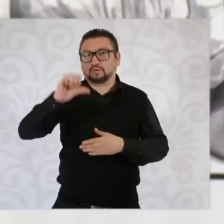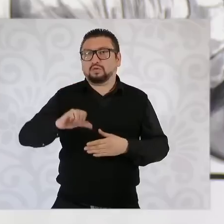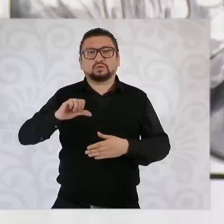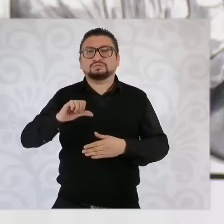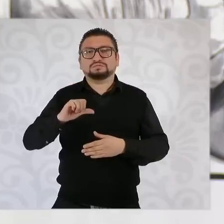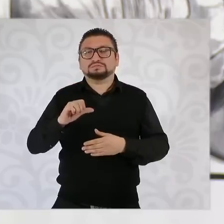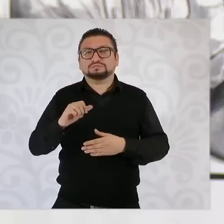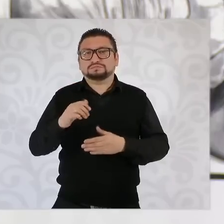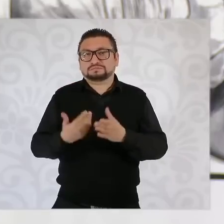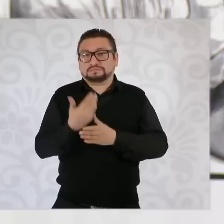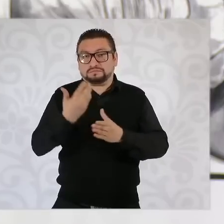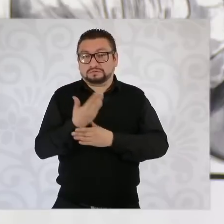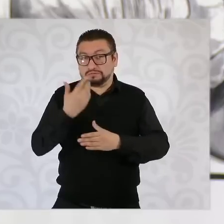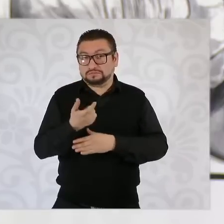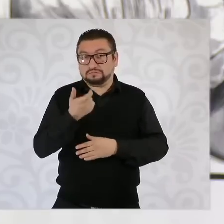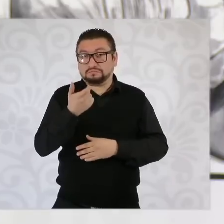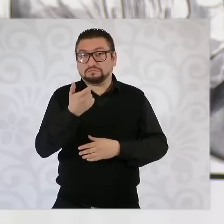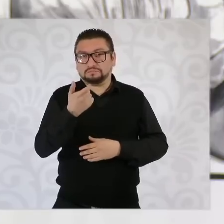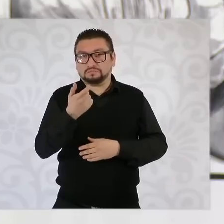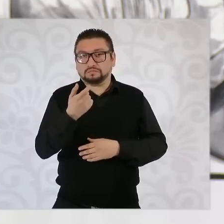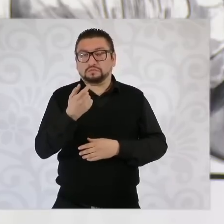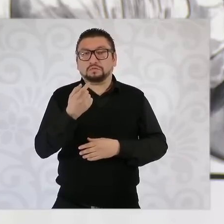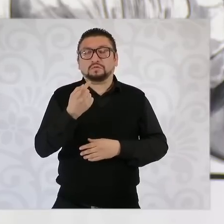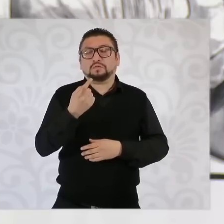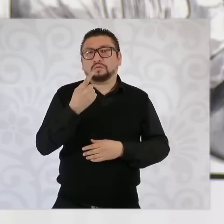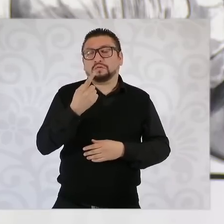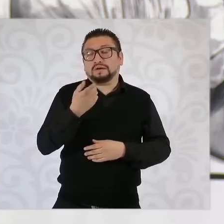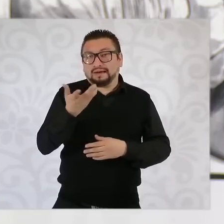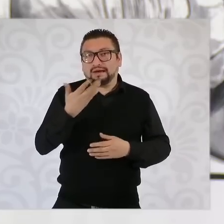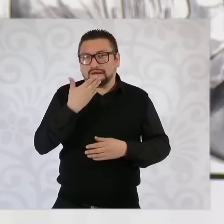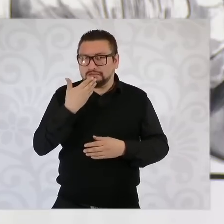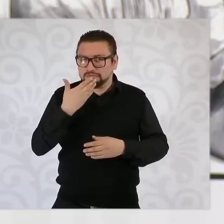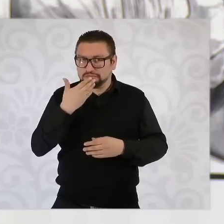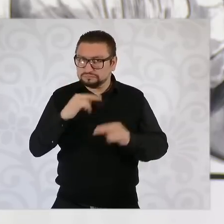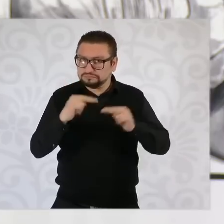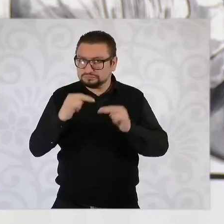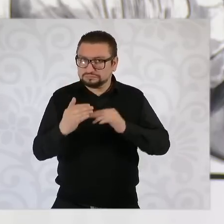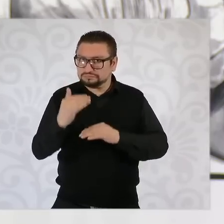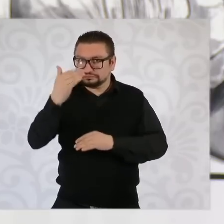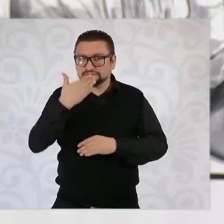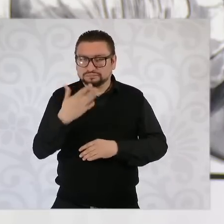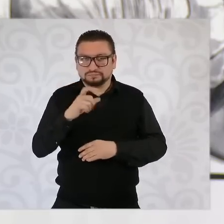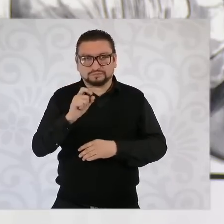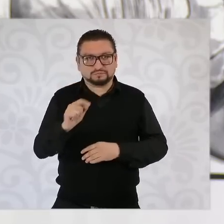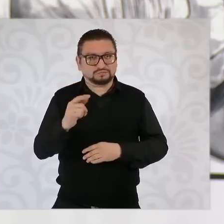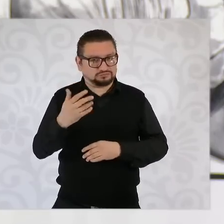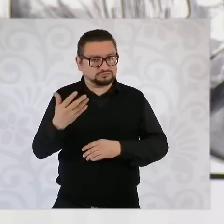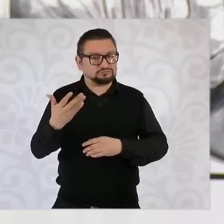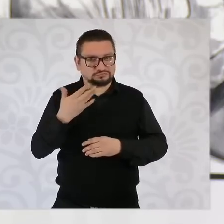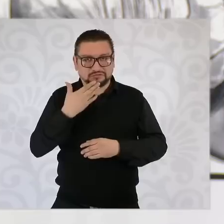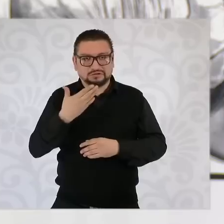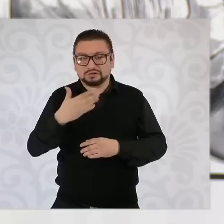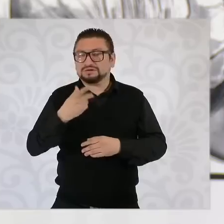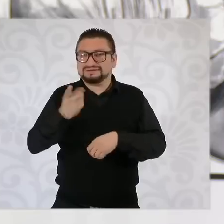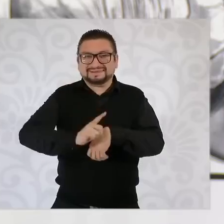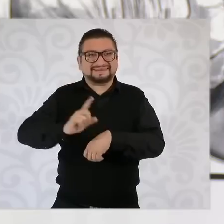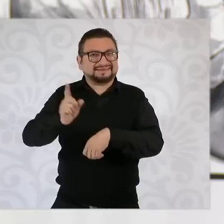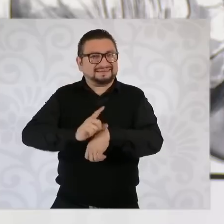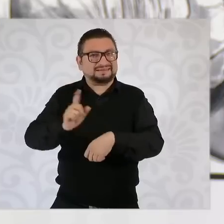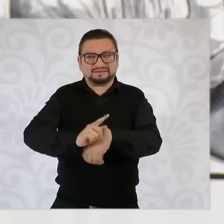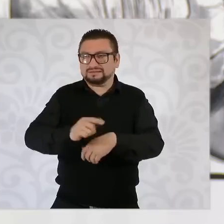20. 20 centavos Entonces es Es de todos los días todo el gabinete hace su trabajo todos los días